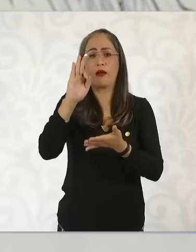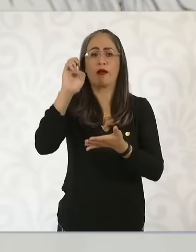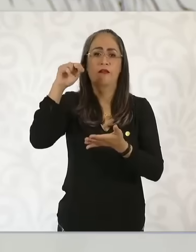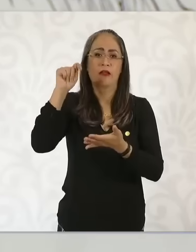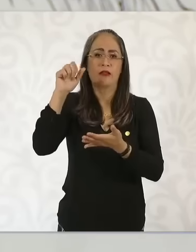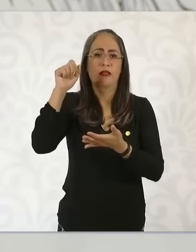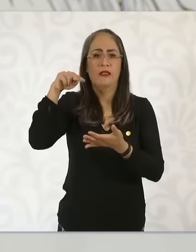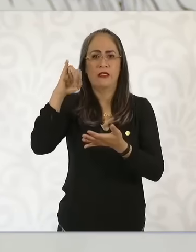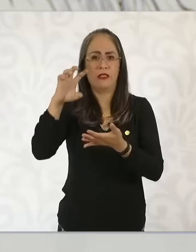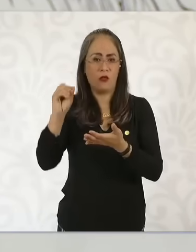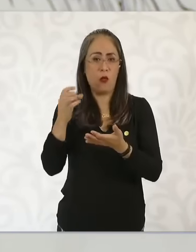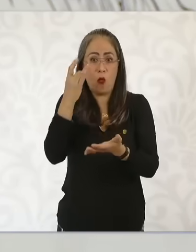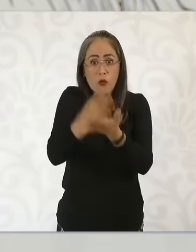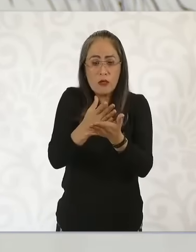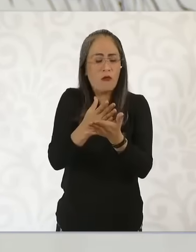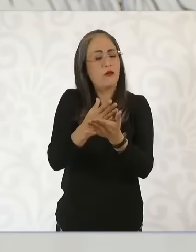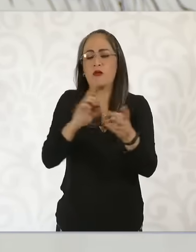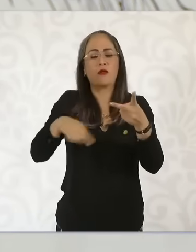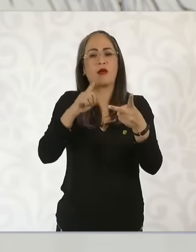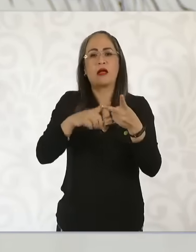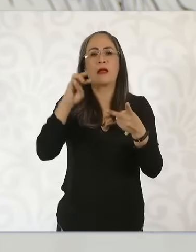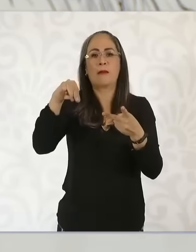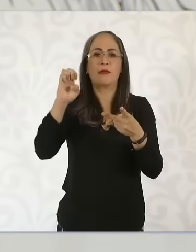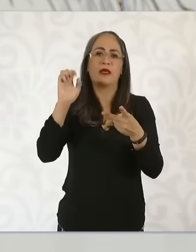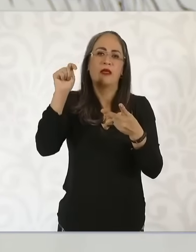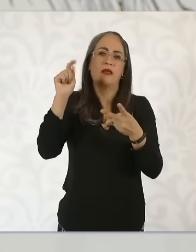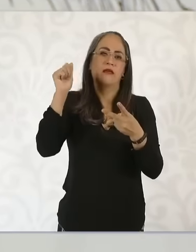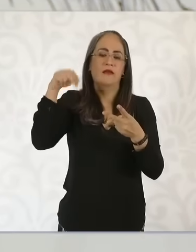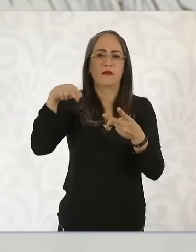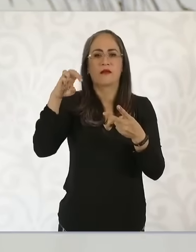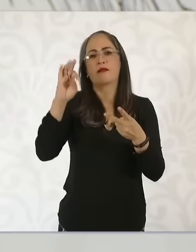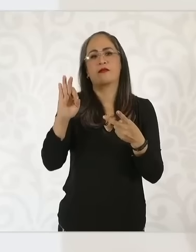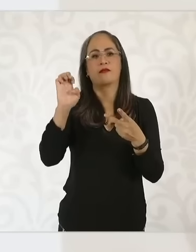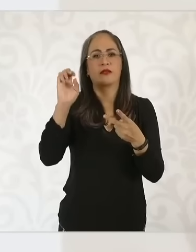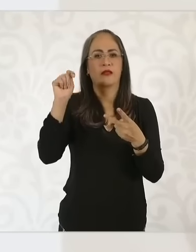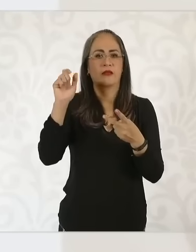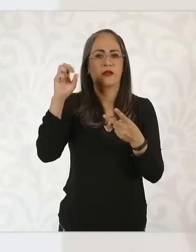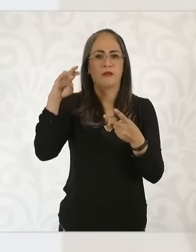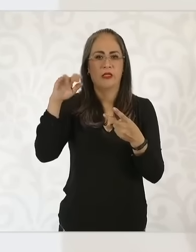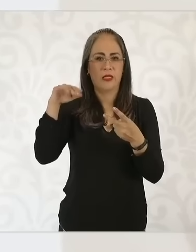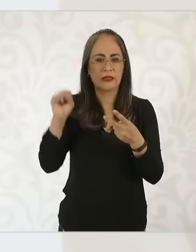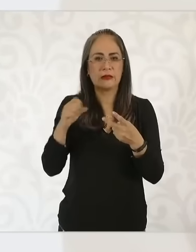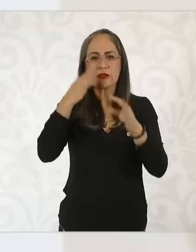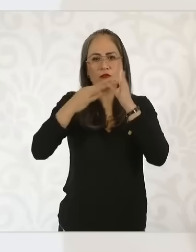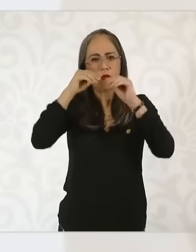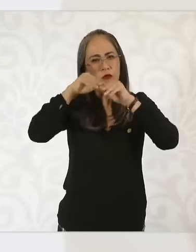de metanfetaminas, que es la la siguiente parte de la campaña que va a iniciar en septiembre. Eh,